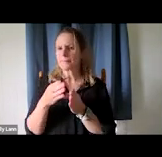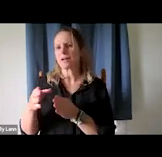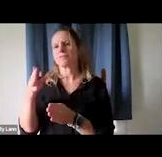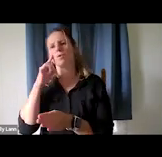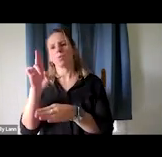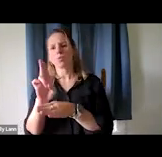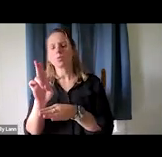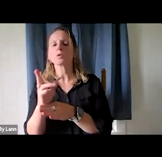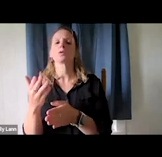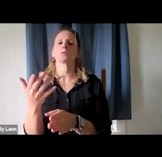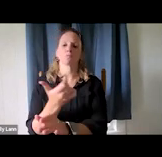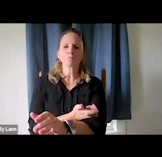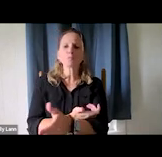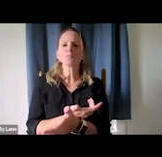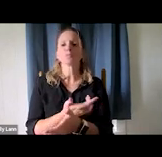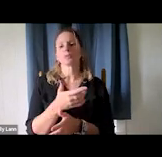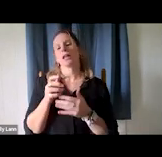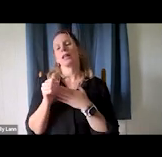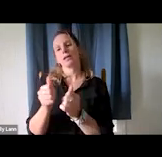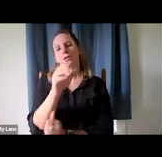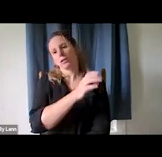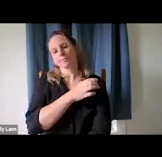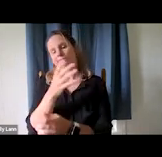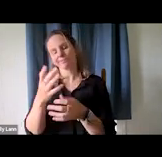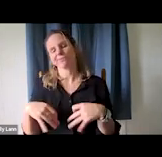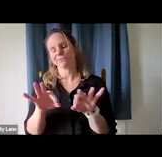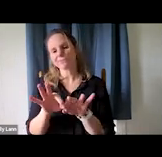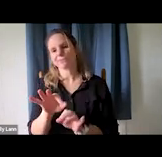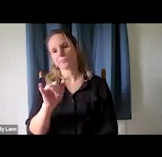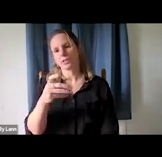que conduce a un deterioro o malestar clínicamente significativo.